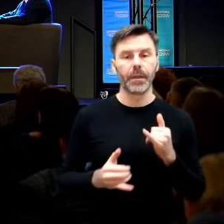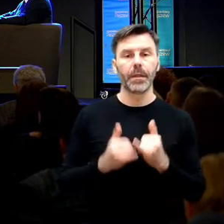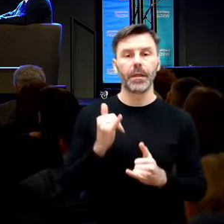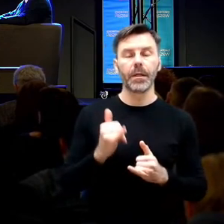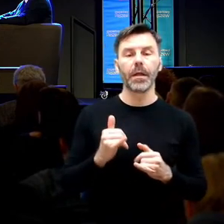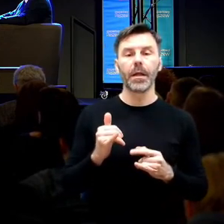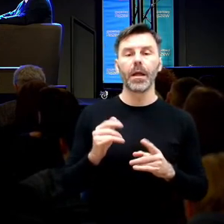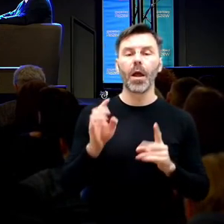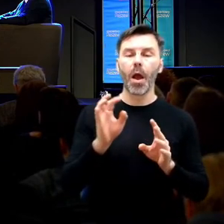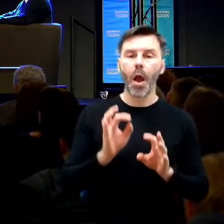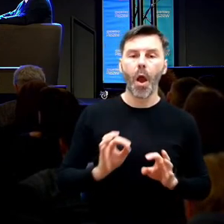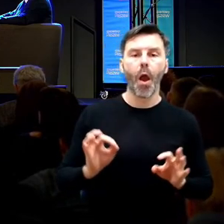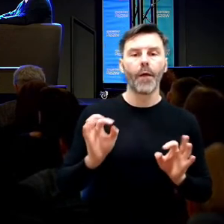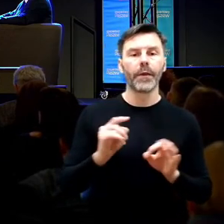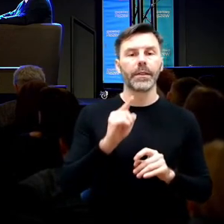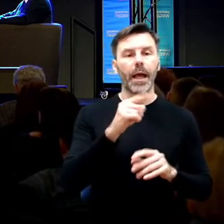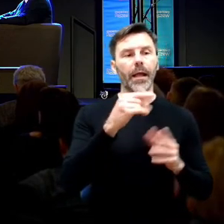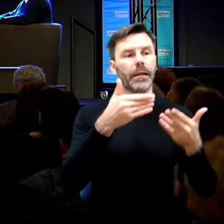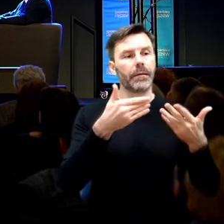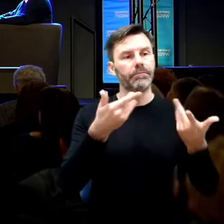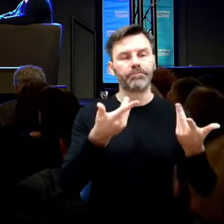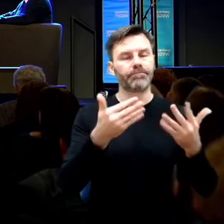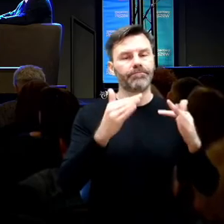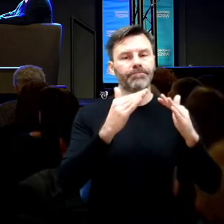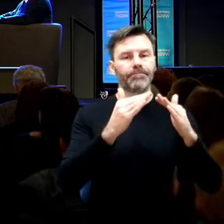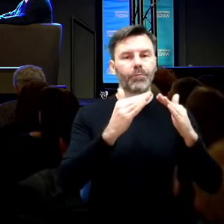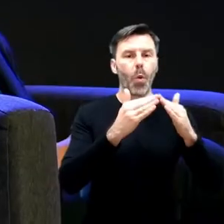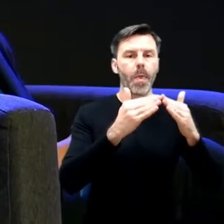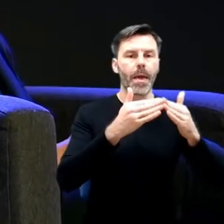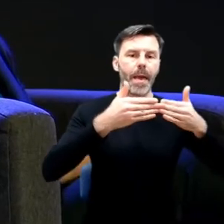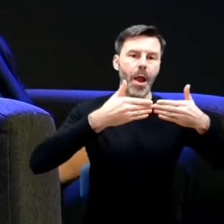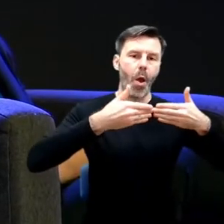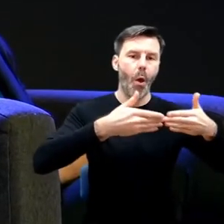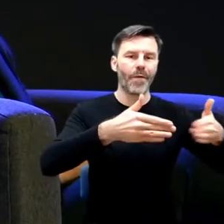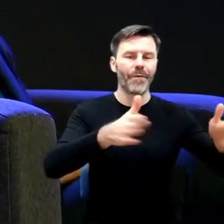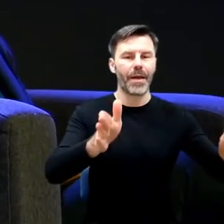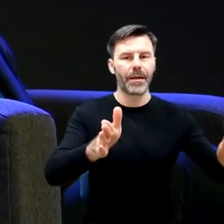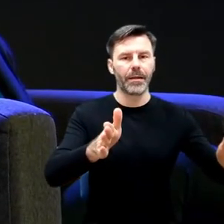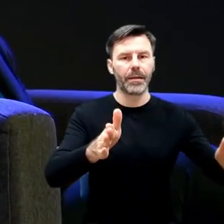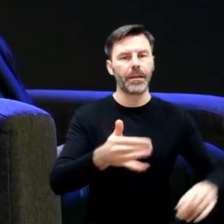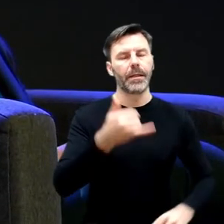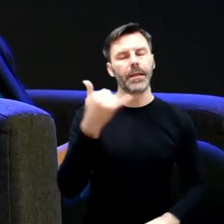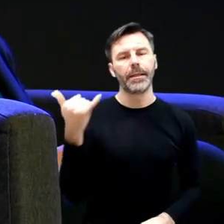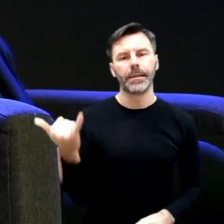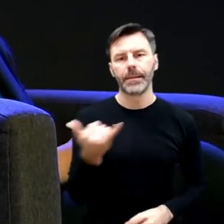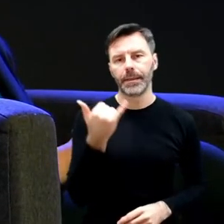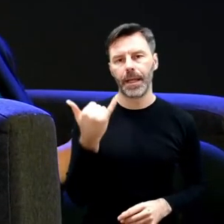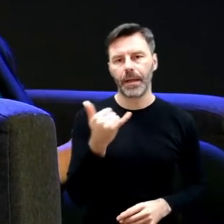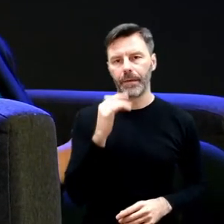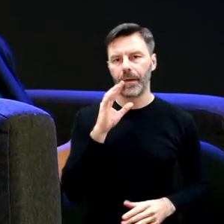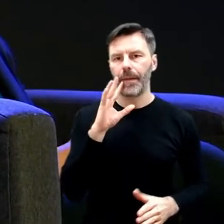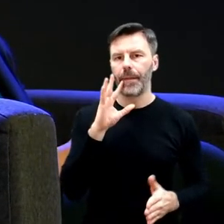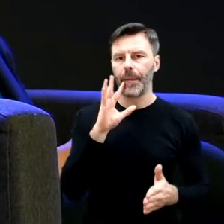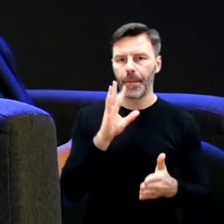czy to odbieramy te budynki, czy przy jakichkolwiek innych, zawsze powtarza takie zdanie,